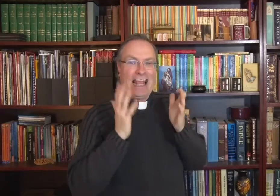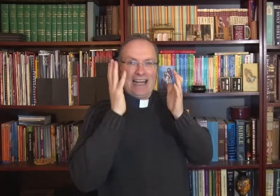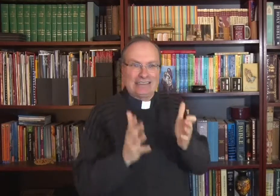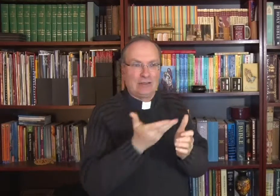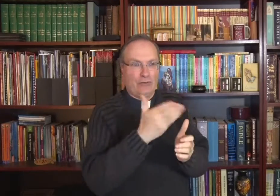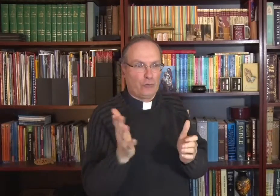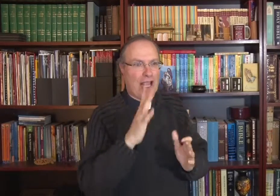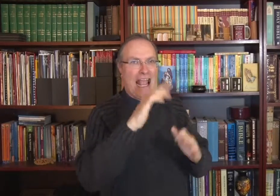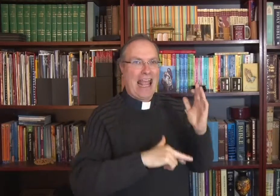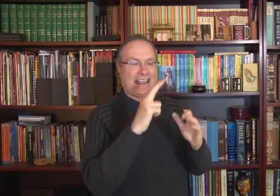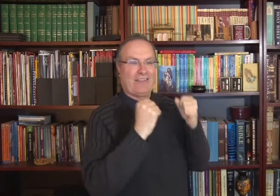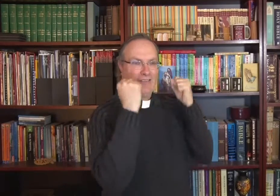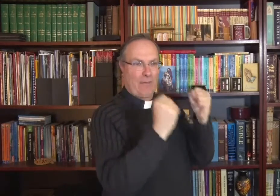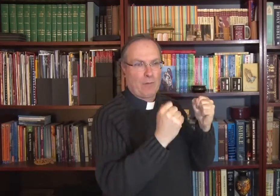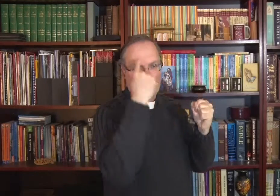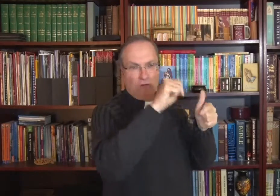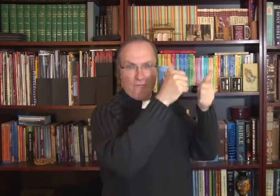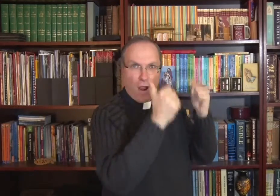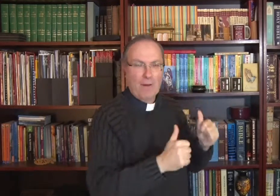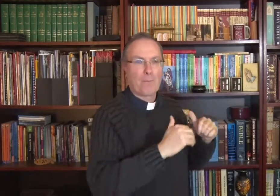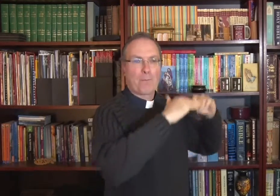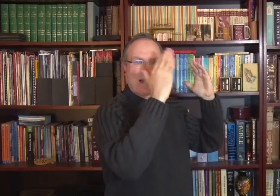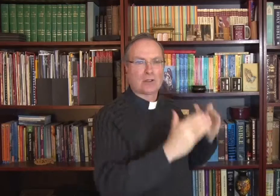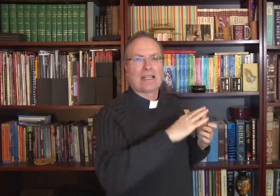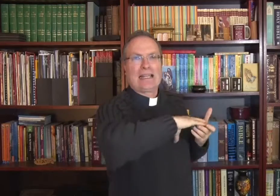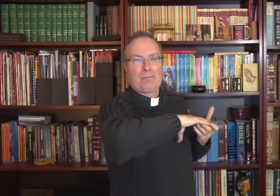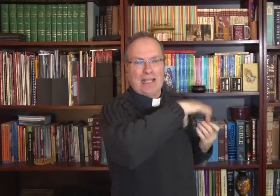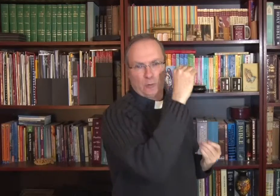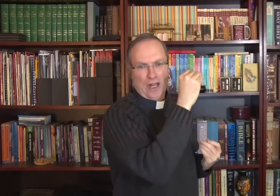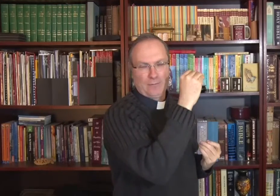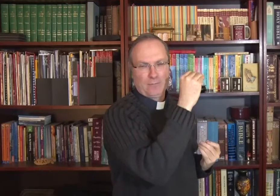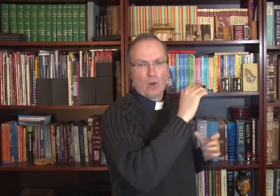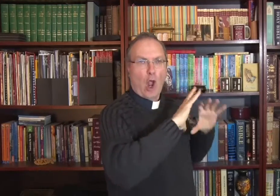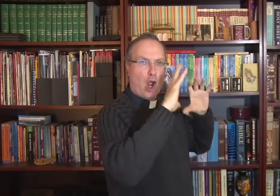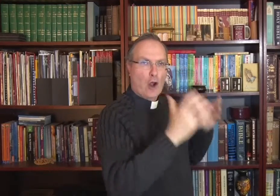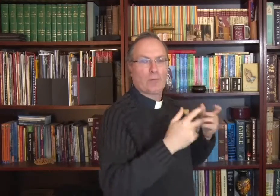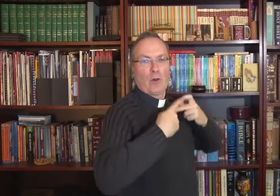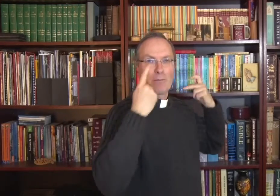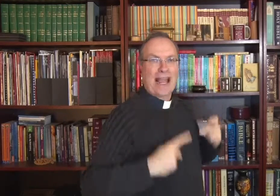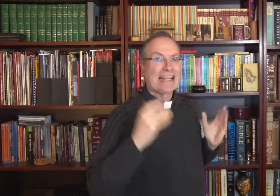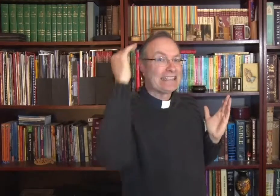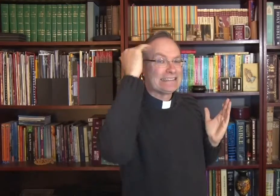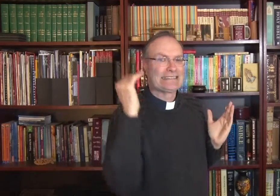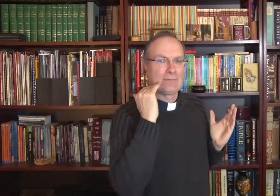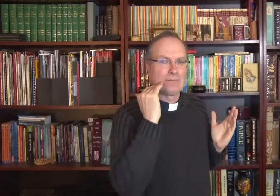laissez-vous édifier pour former une maison spirituelle, un groupe de prêtres saints,